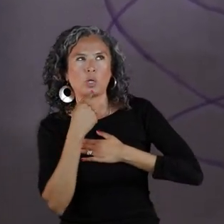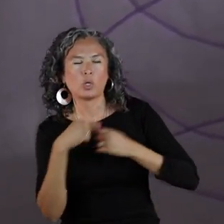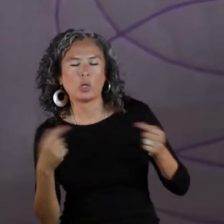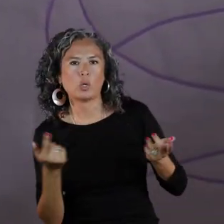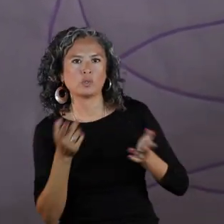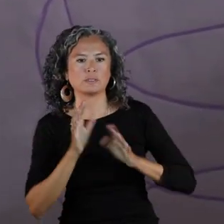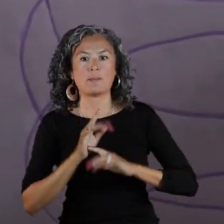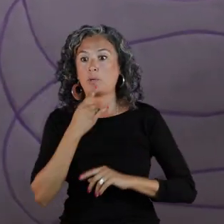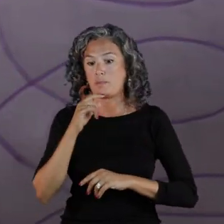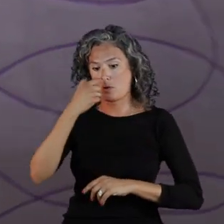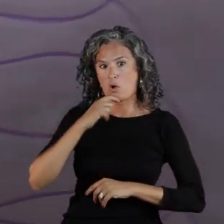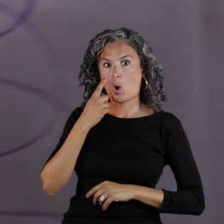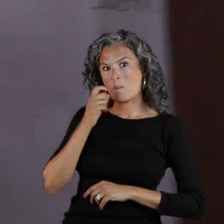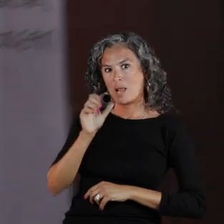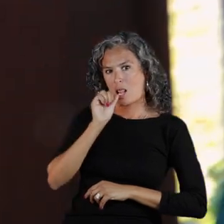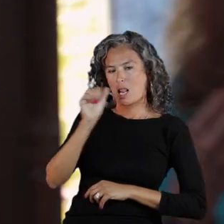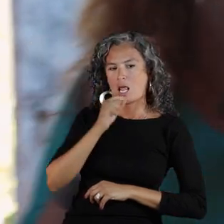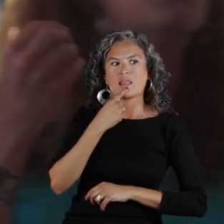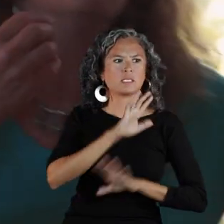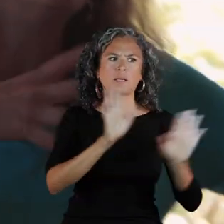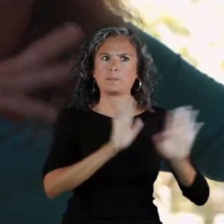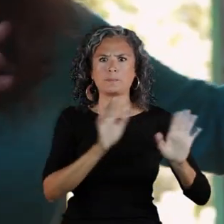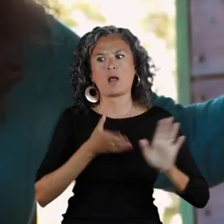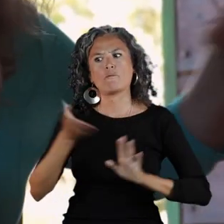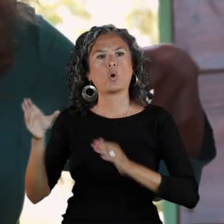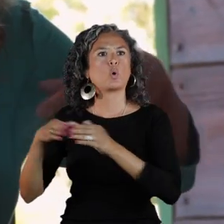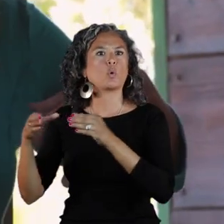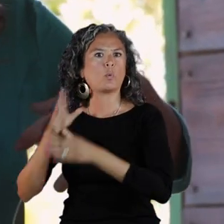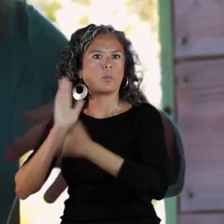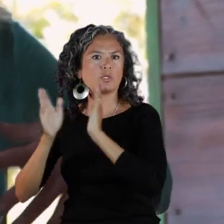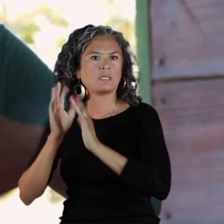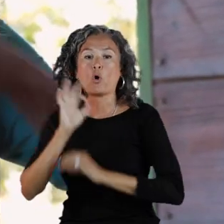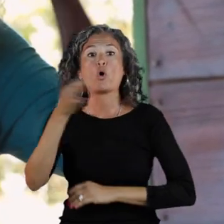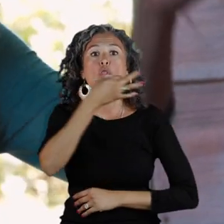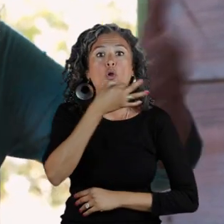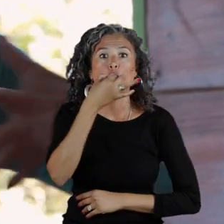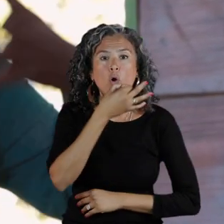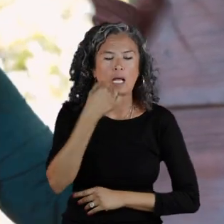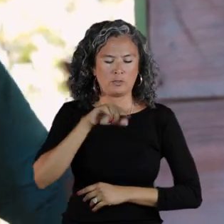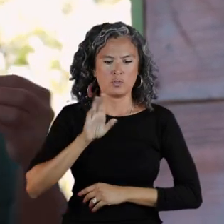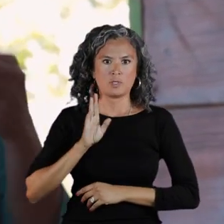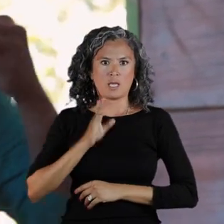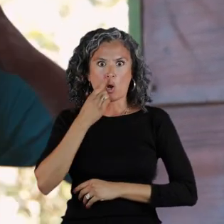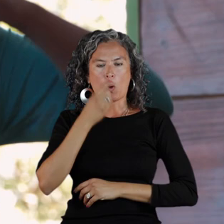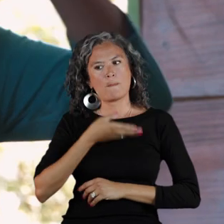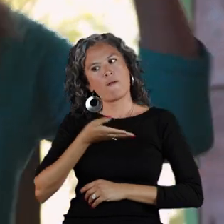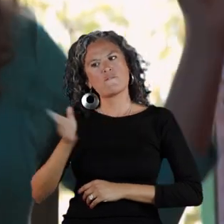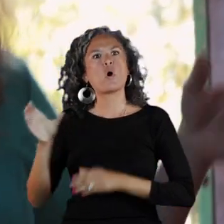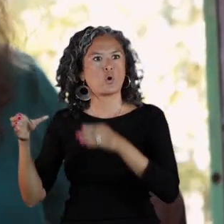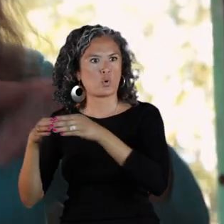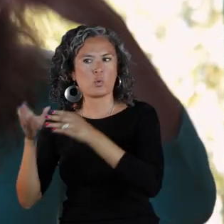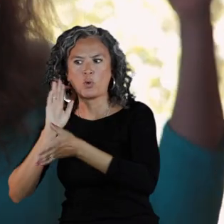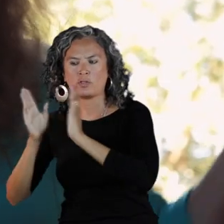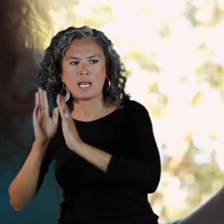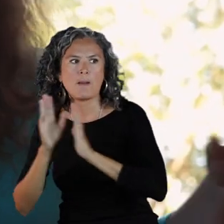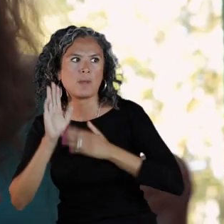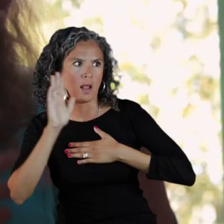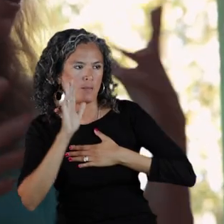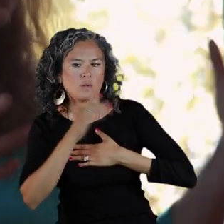Si es que tomaba alcohol o si era adicto, promete ir a un espacio terapéutico, a un